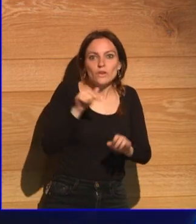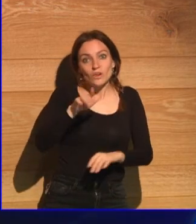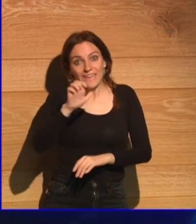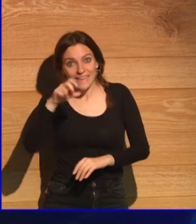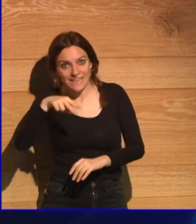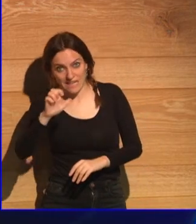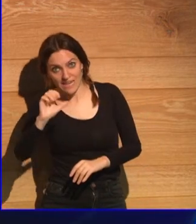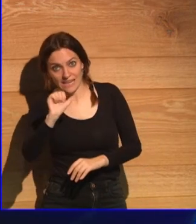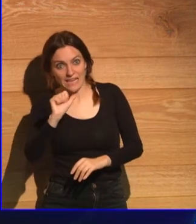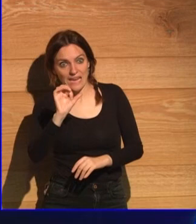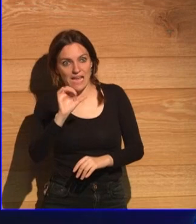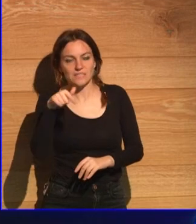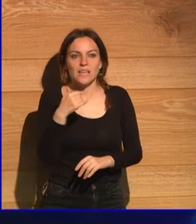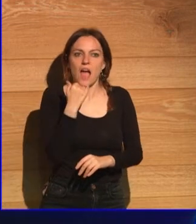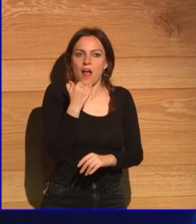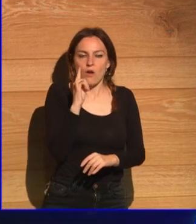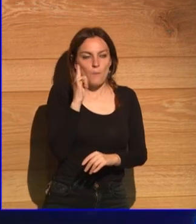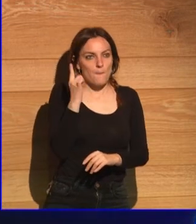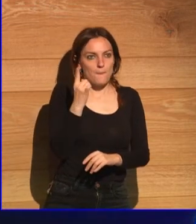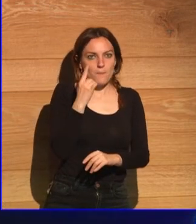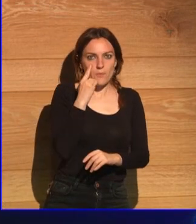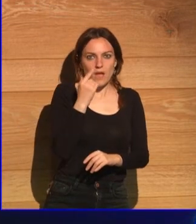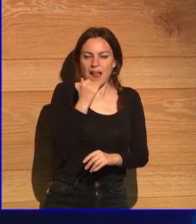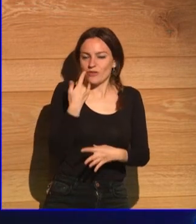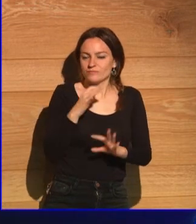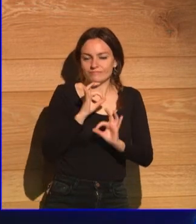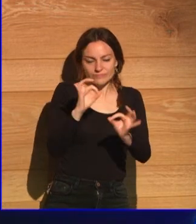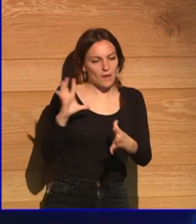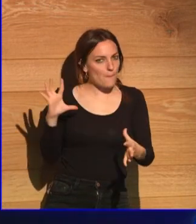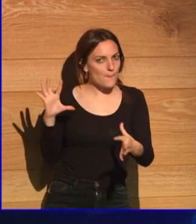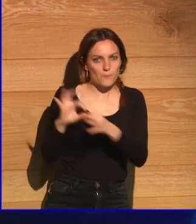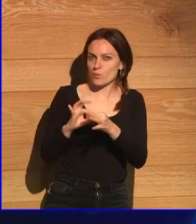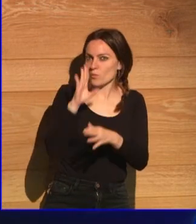encontraba algo, no una, una especial conexión, una identificación